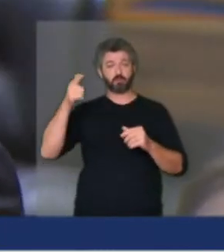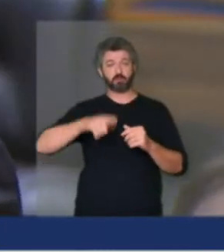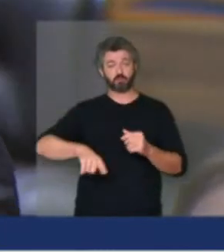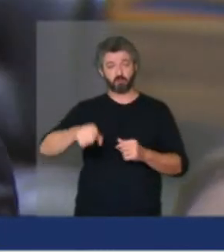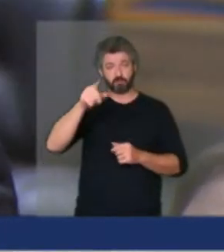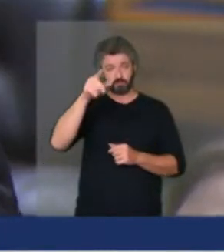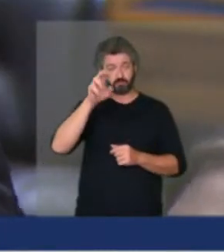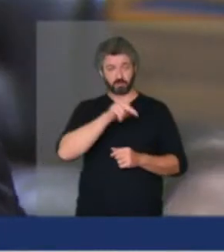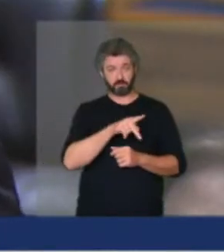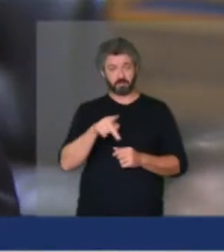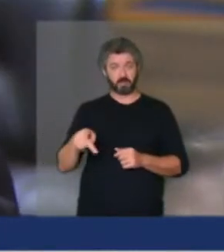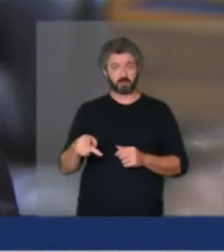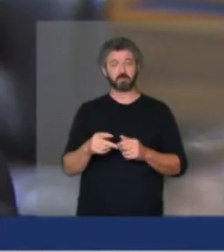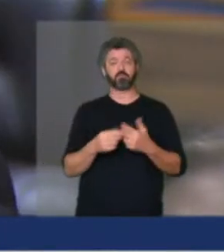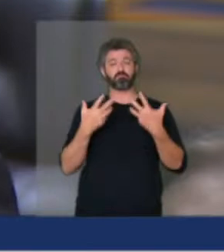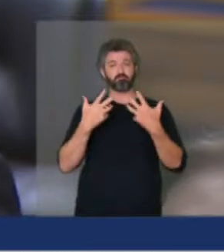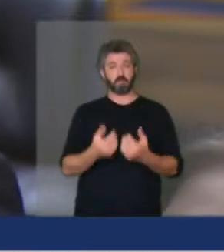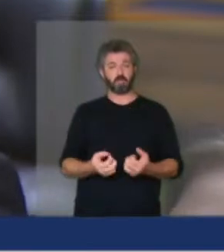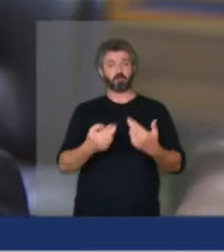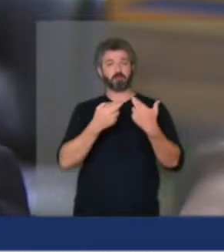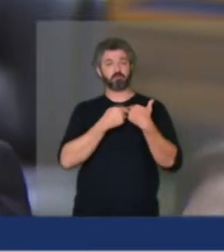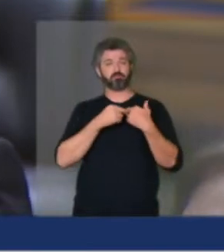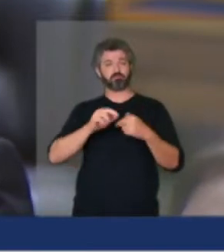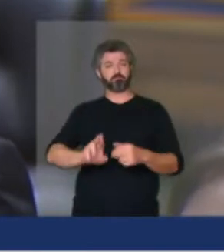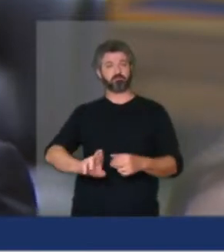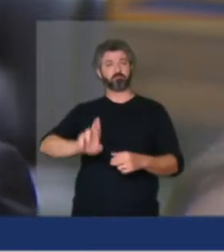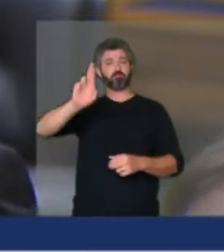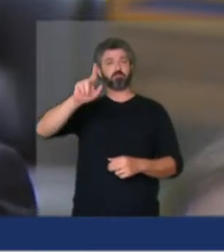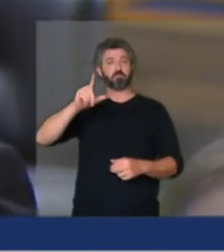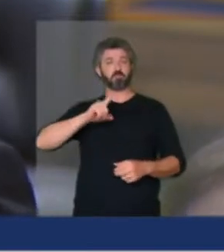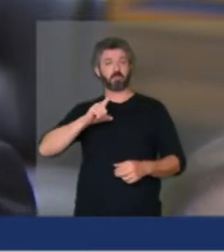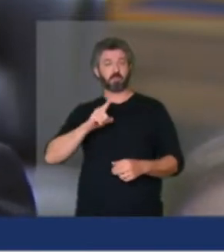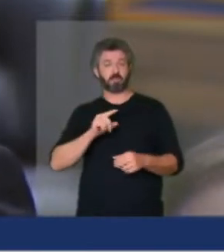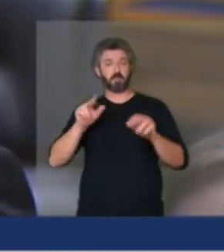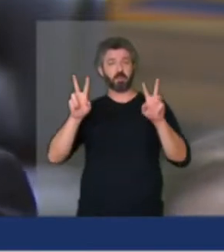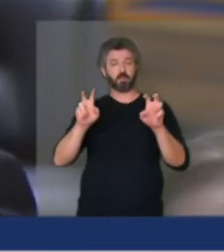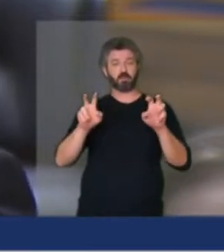VEZ SOB A VOSSA PRESIDÊNCIA, ASSUME O PROTAGONISMO DOS TEMAS IMPORTANTES PARA O DESENVOLVIMENTO E MELHORIA DA QUALIDADE DE VIDA PARA O